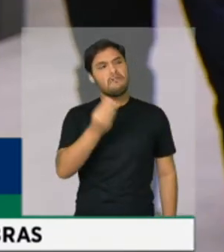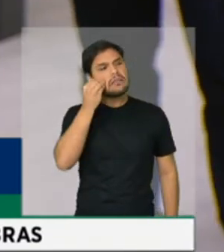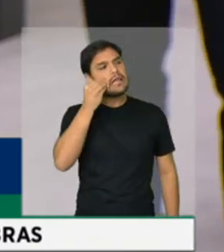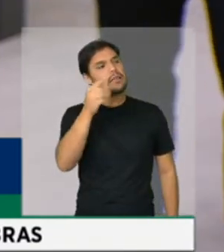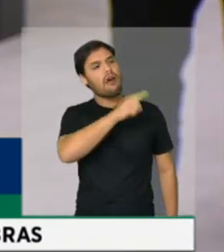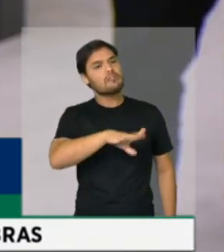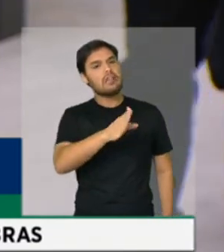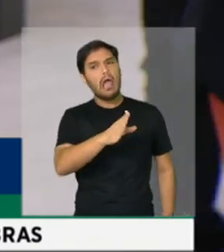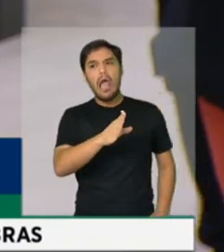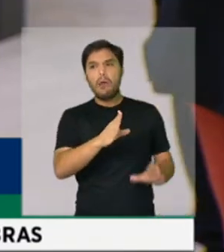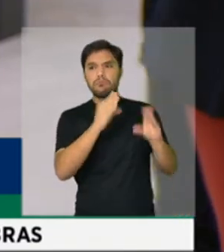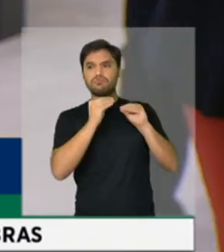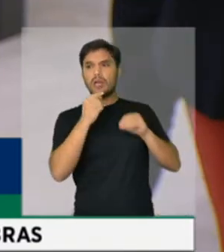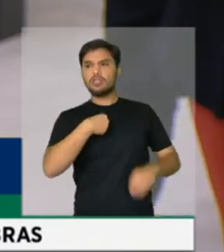MANHÃ SEGUINTE. SAIBA, ELDER MAURO, QUE EU ACORDEI E VOU